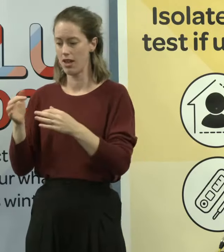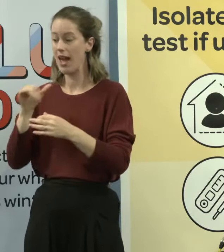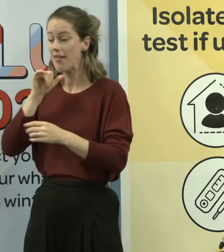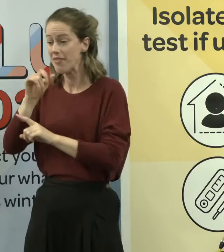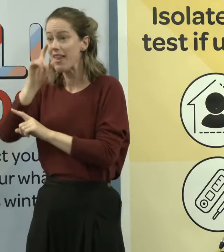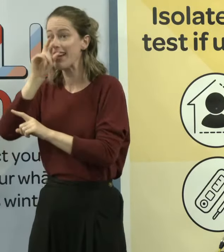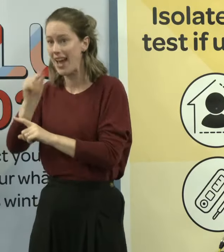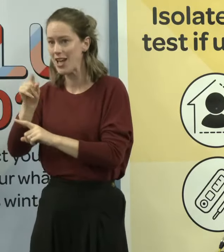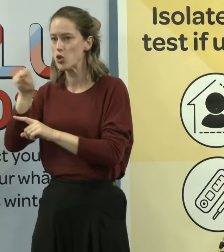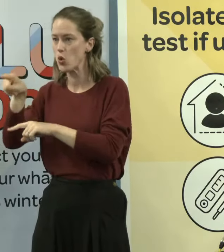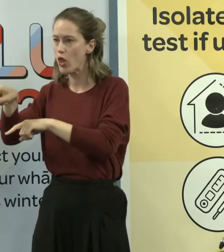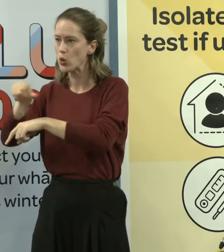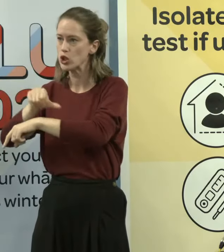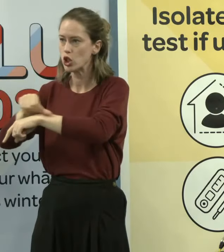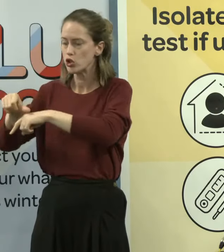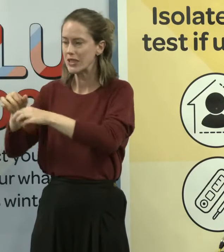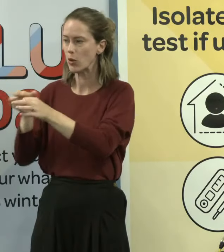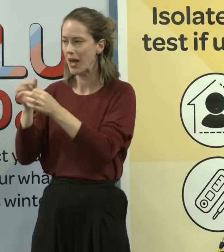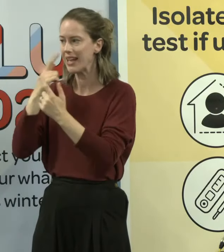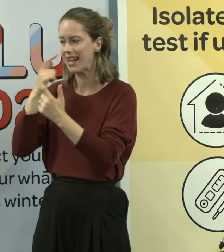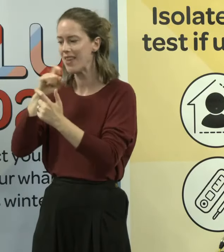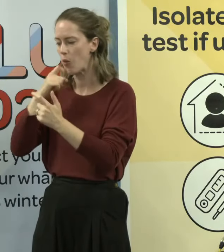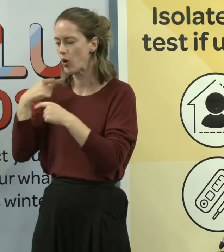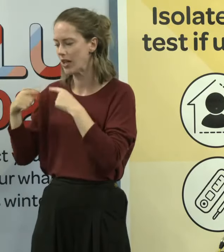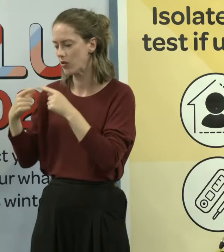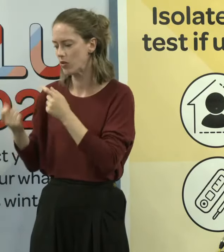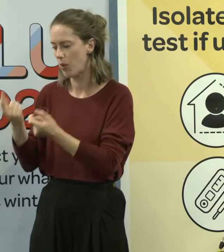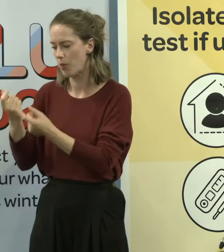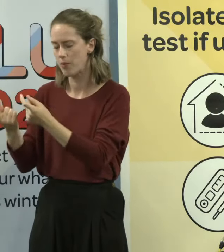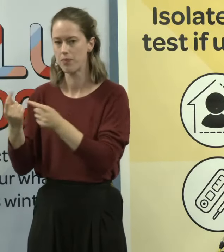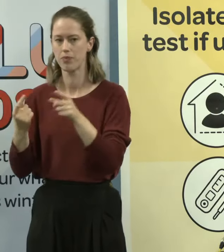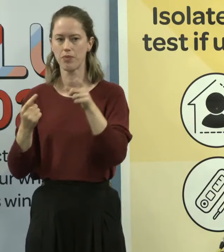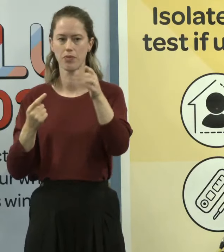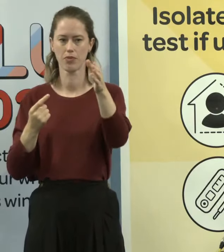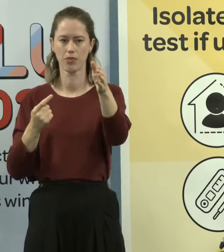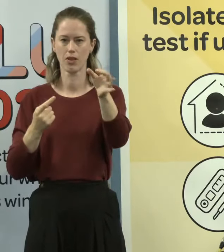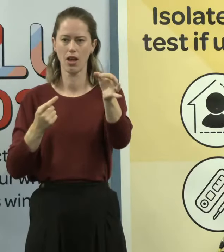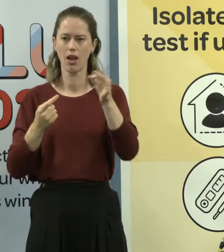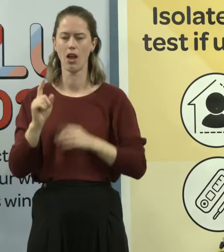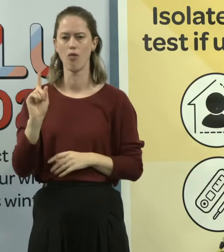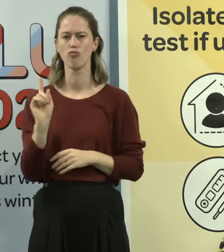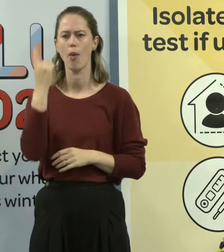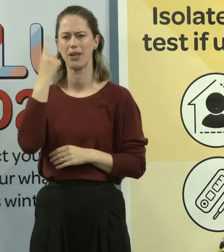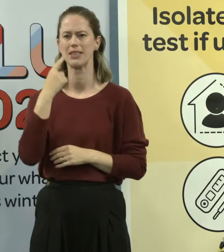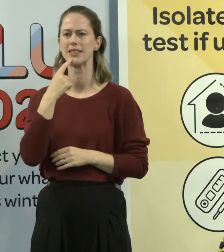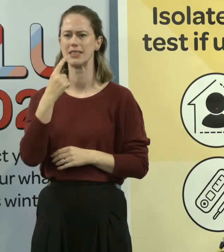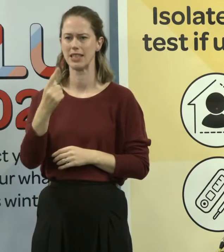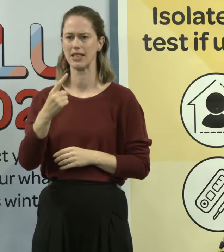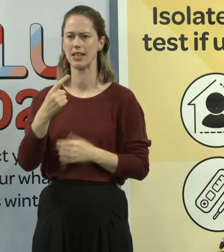Na ko nga DHB, na roto i tenei pakarutanga, kua tino pai ki te hanga noa tino kore i runga,